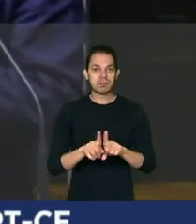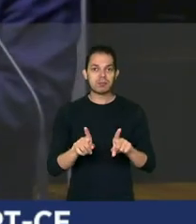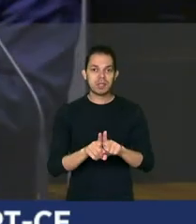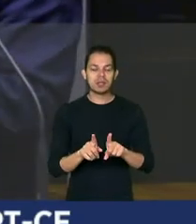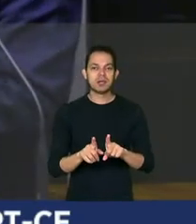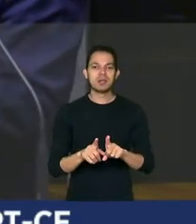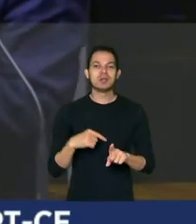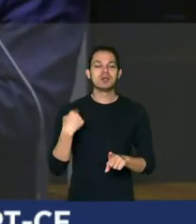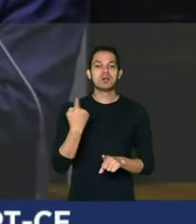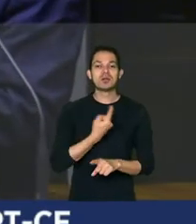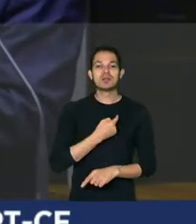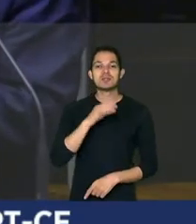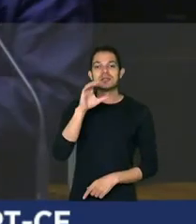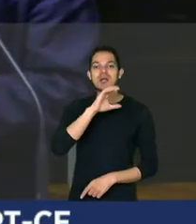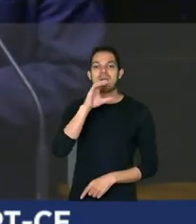TAMBÉM SER VOTADA. E NÓS PRECISAMOS O QUE É